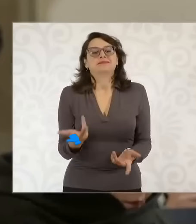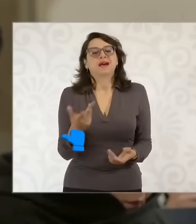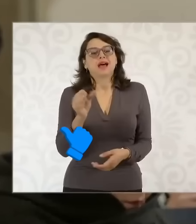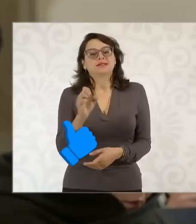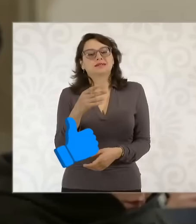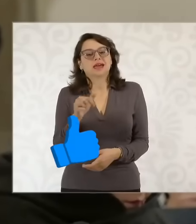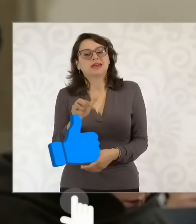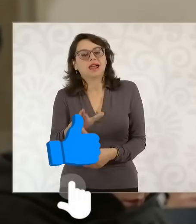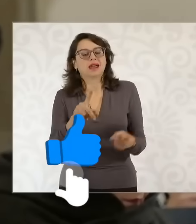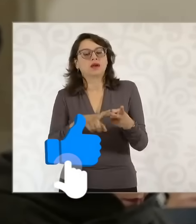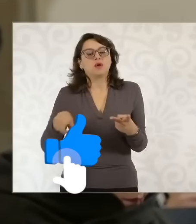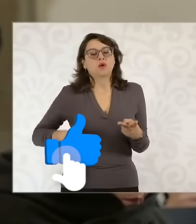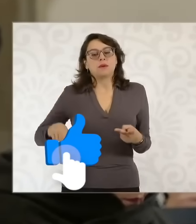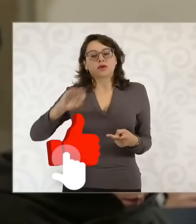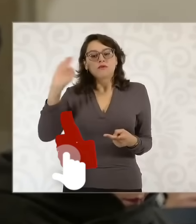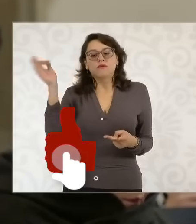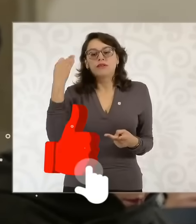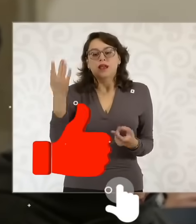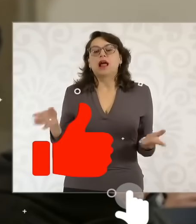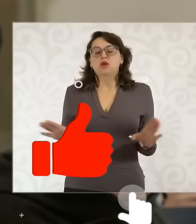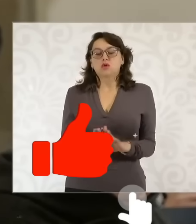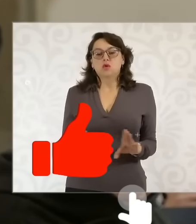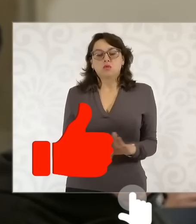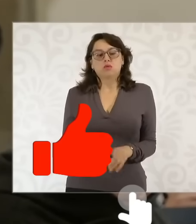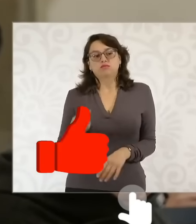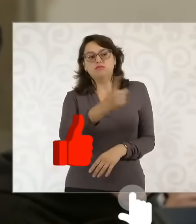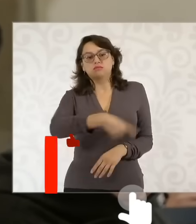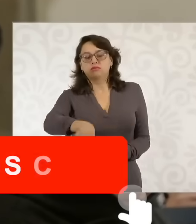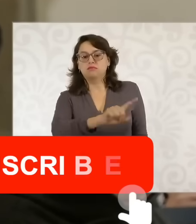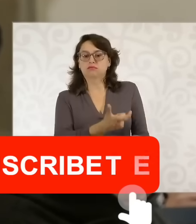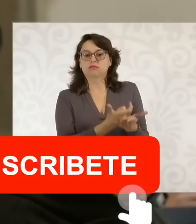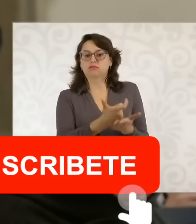estabilidad operativa del sector bajo un modelo justo para los distribuidores y consumidores.